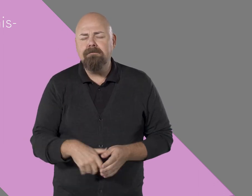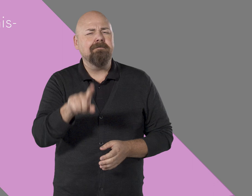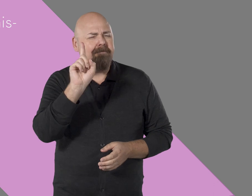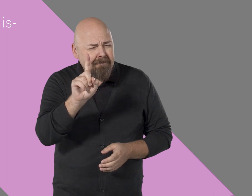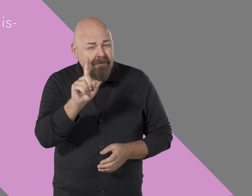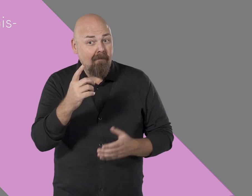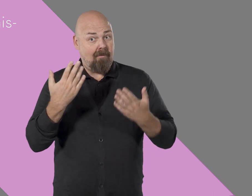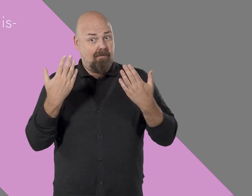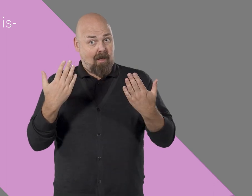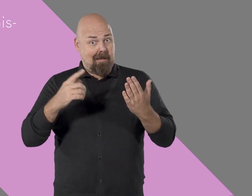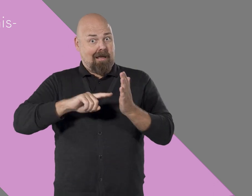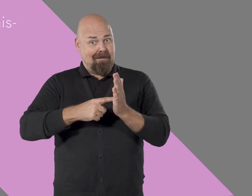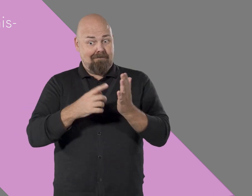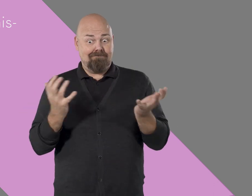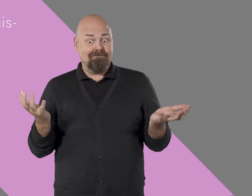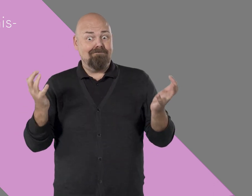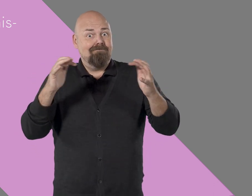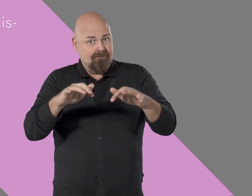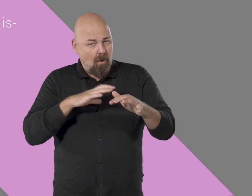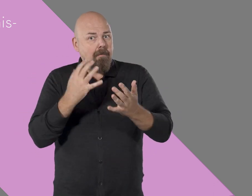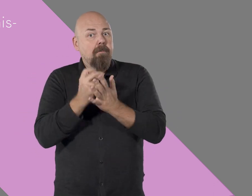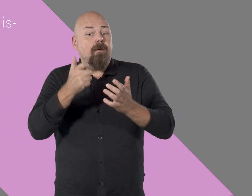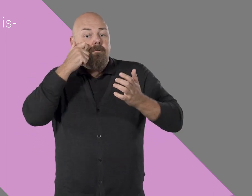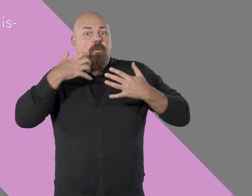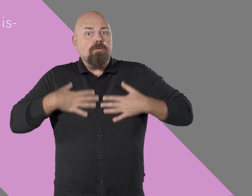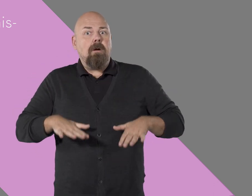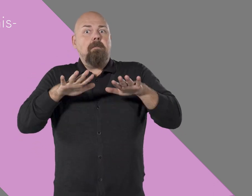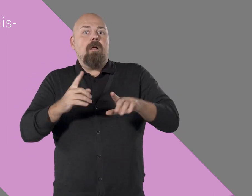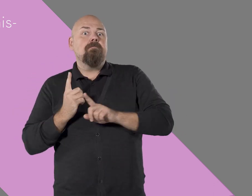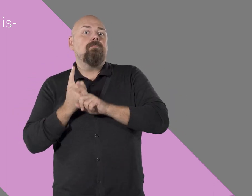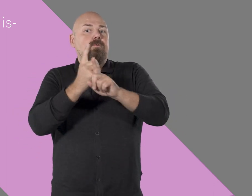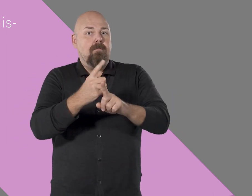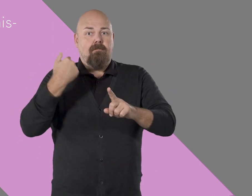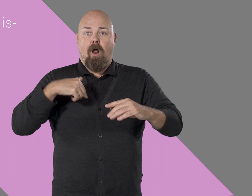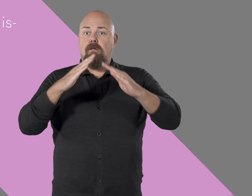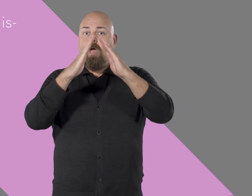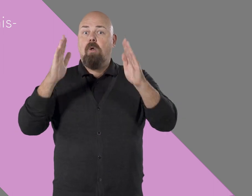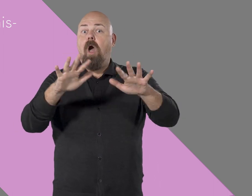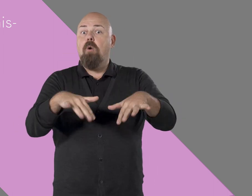Tällä kertaa myös paikan päälle Valkean talon auditorioon -